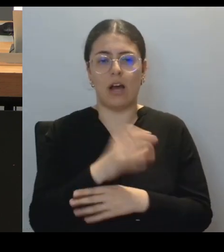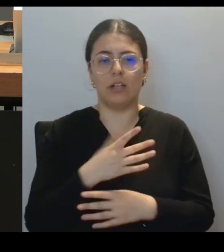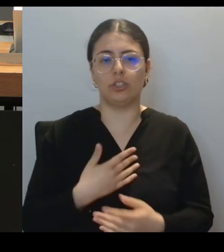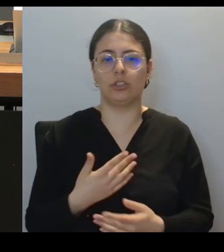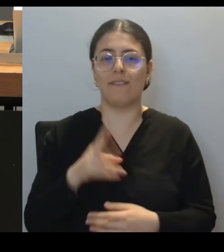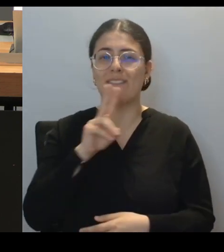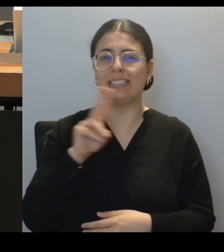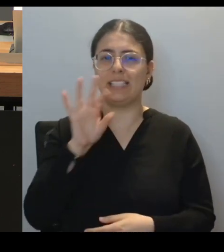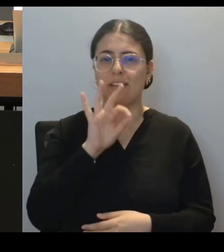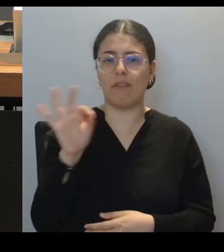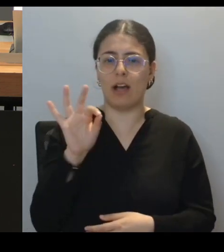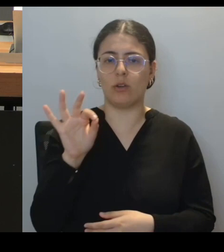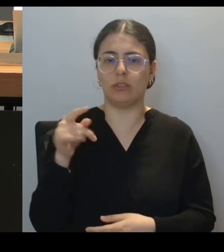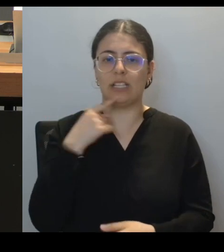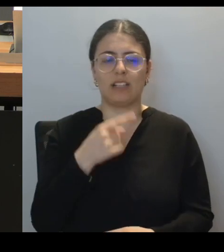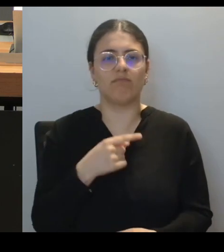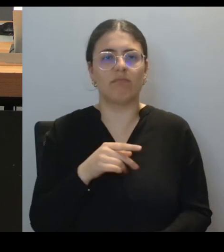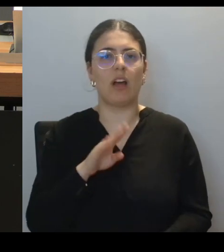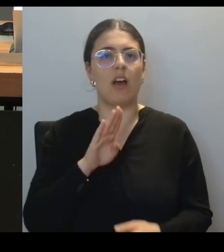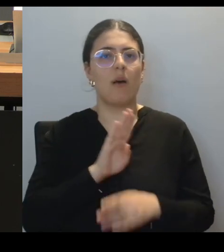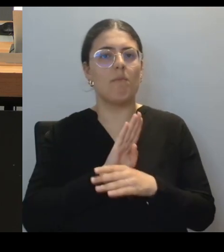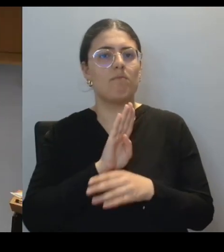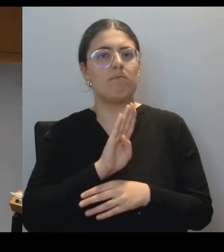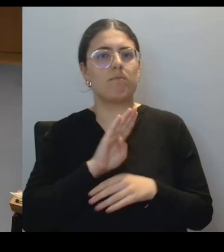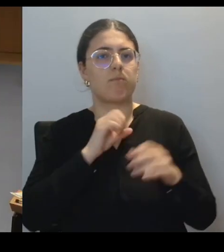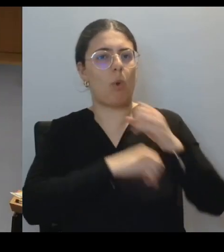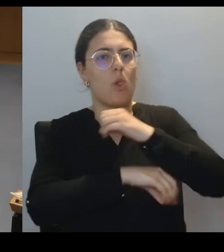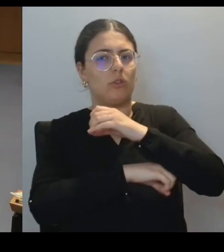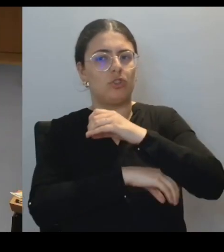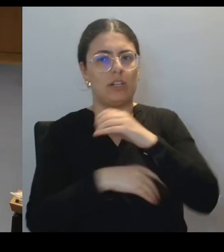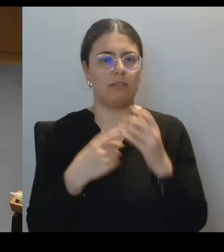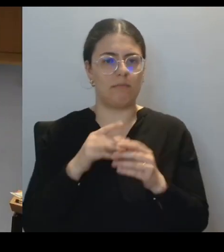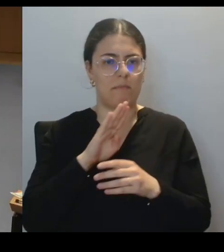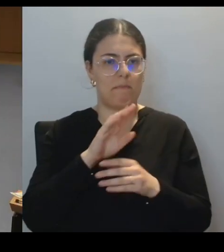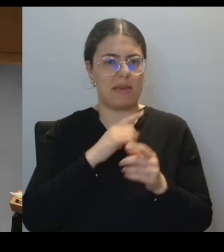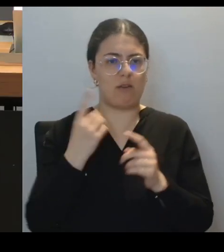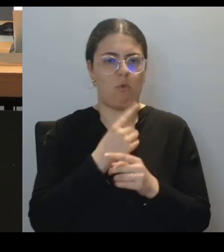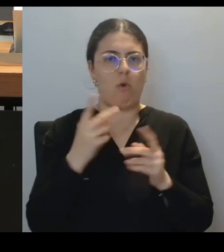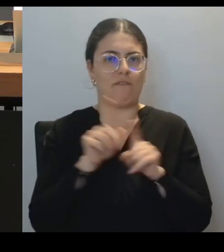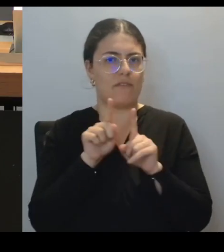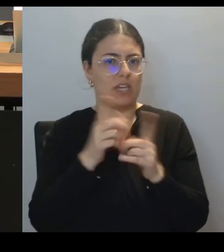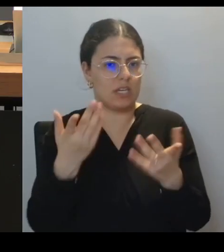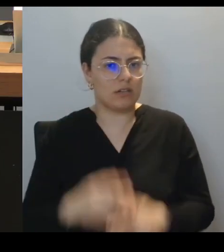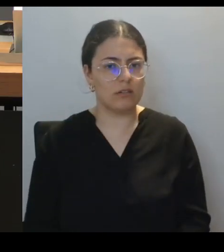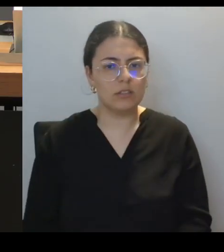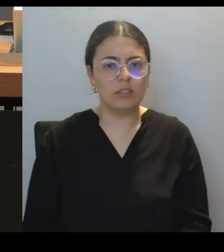Ja, ich weiß, die Linken möchten natürlich alles gerne verstaatlichen. Und gestern im Verkehrsausschuss hat ja ihr Kollege